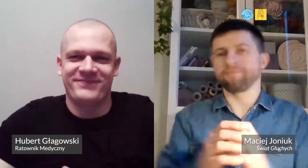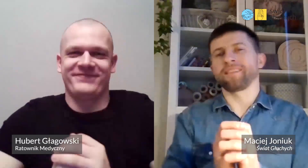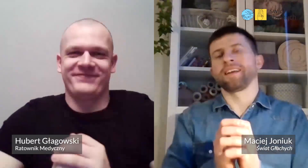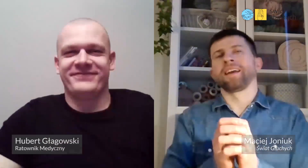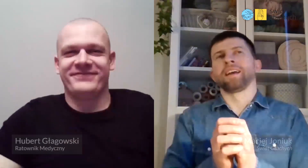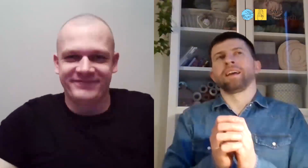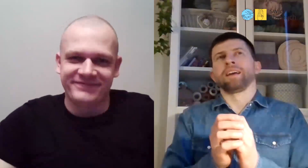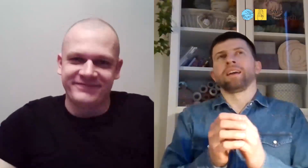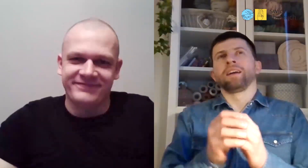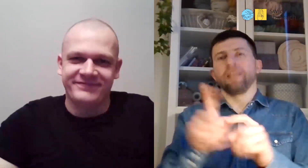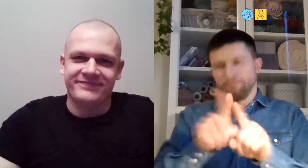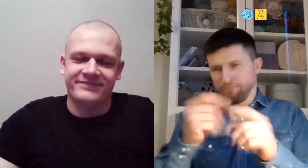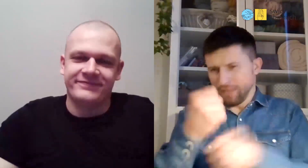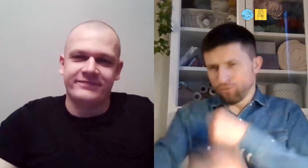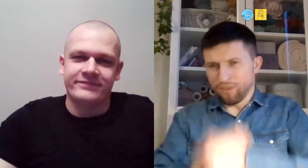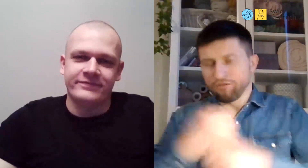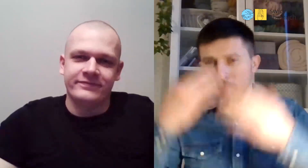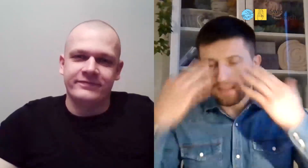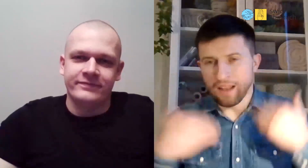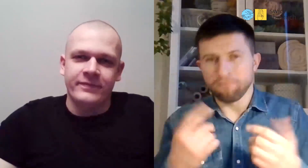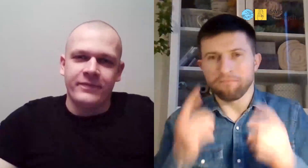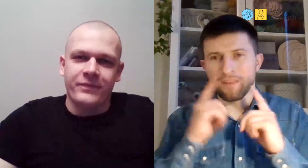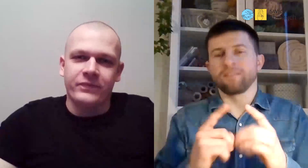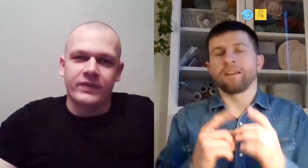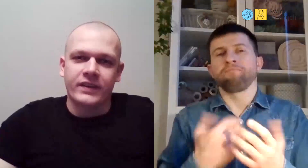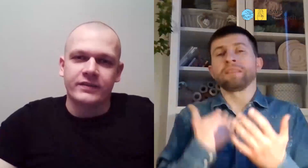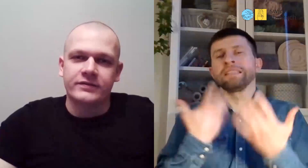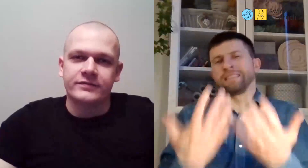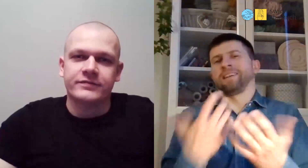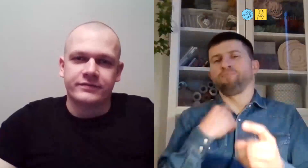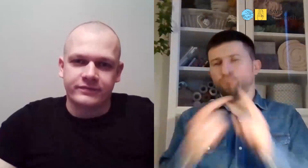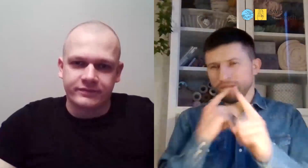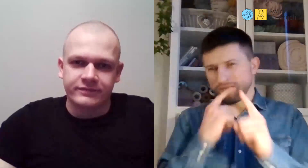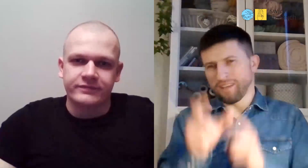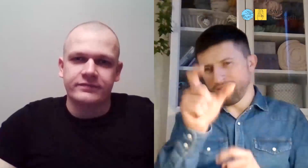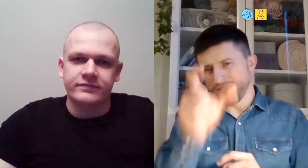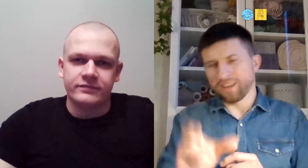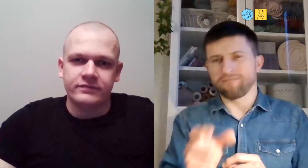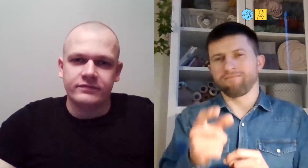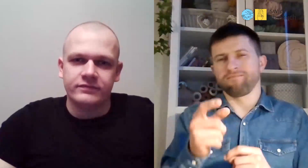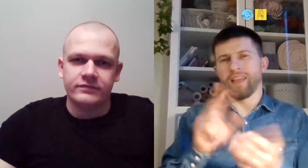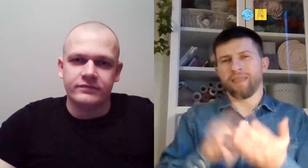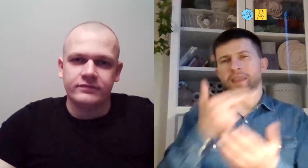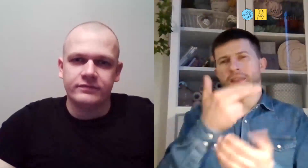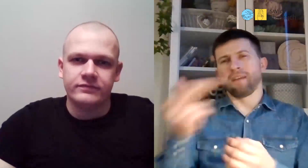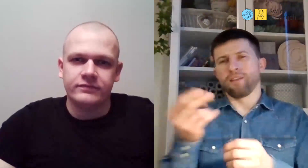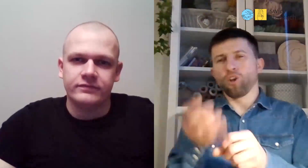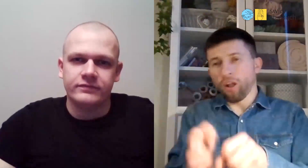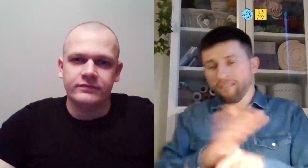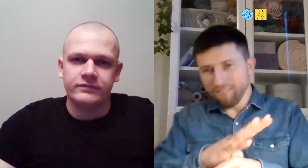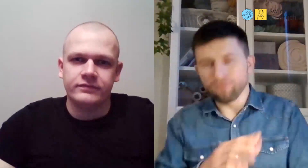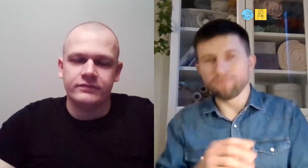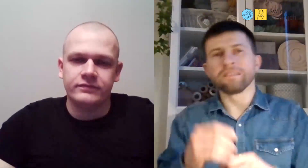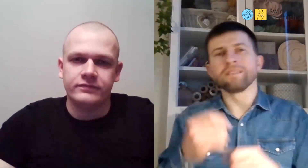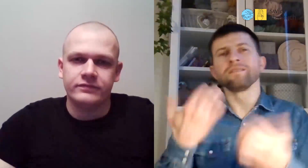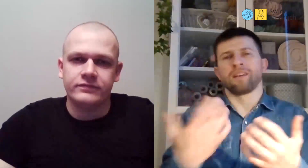Pracuje Pan w szpitalu. Dlatego chciałbym porozmawiać na temat obecnej sytuacji z koronawirusem w Polsce.